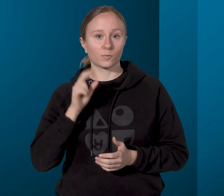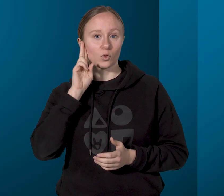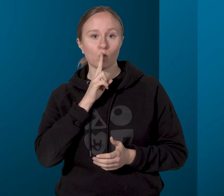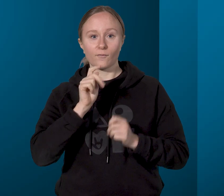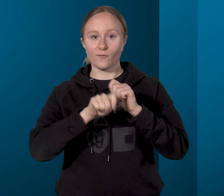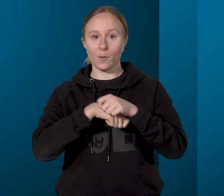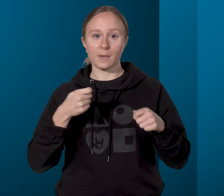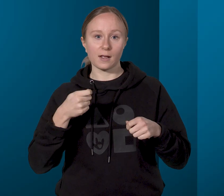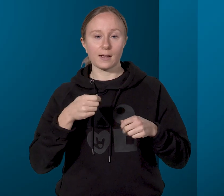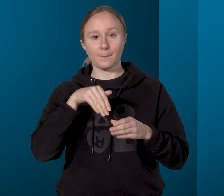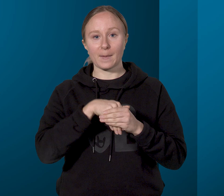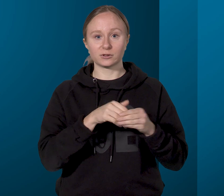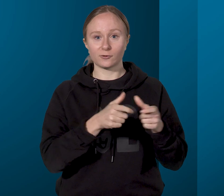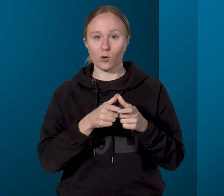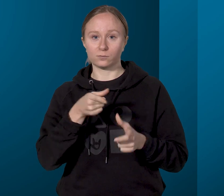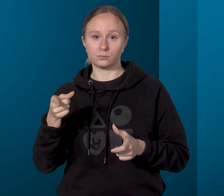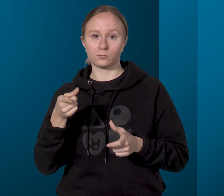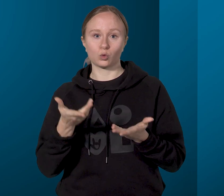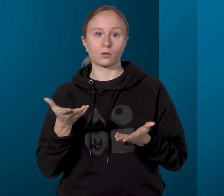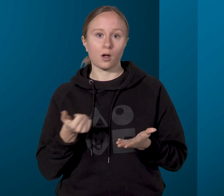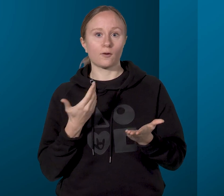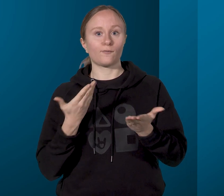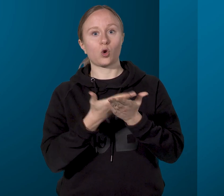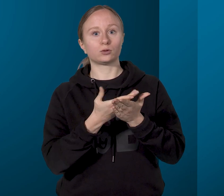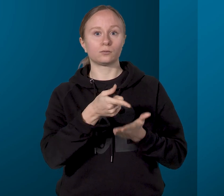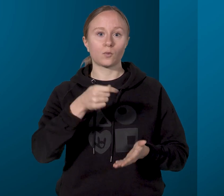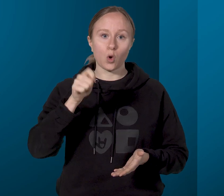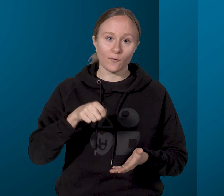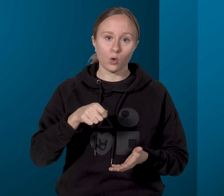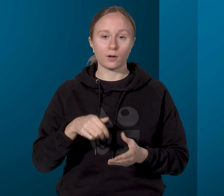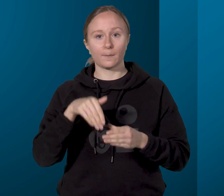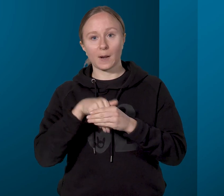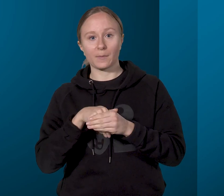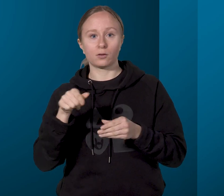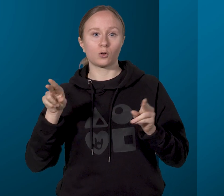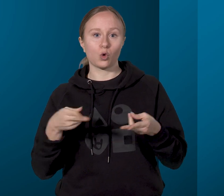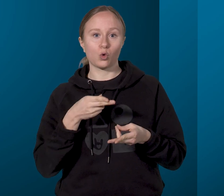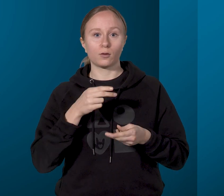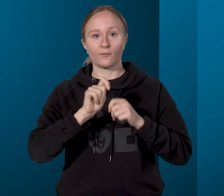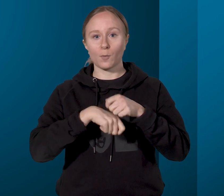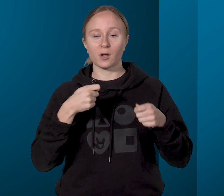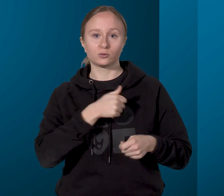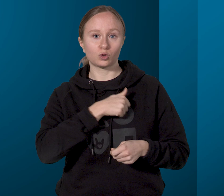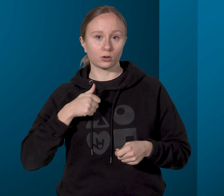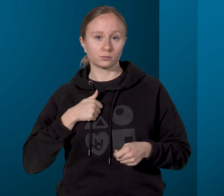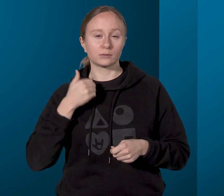Finlands Dövas Förbunds medlemsföreningar kan göra förslag - till ordförande och ordinarie medlemmar till förbundets styrelse, -